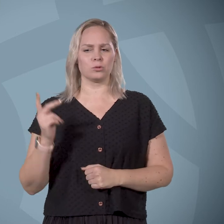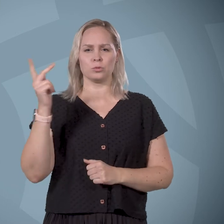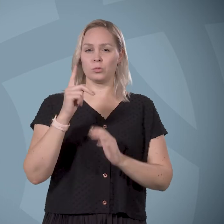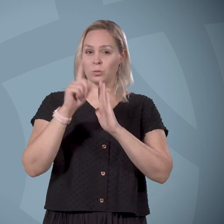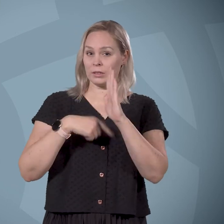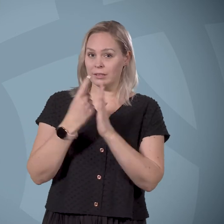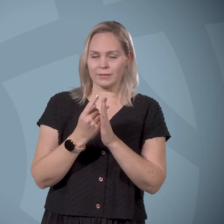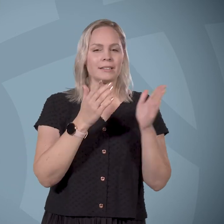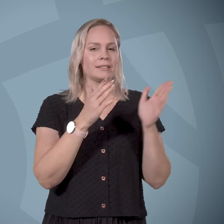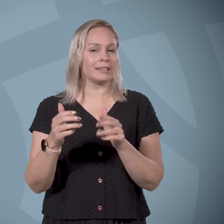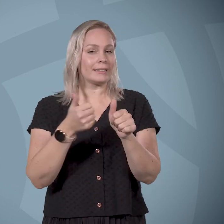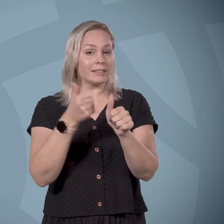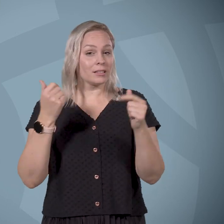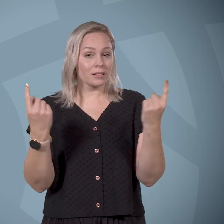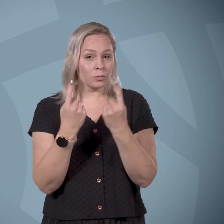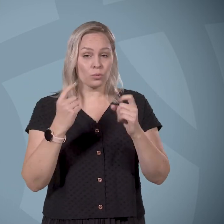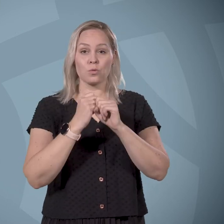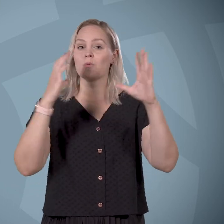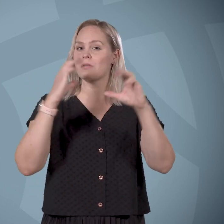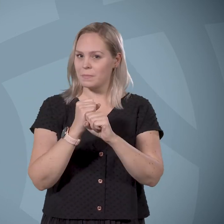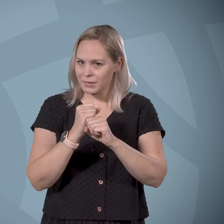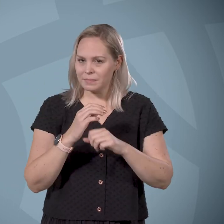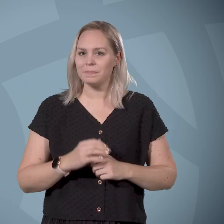Kyselytunti järjestetään etätilaisuutena Zoomissa.